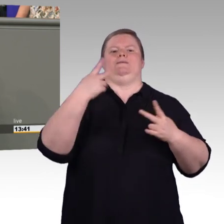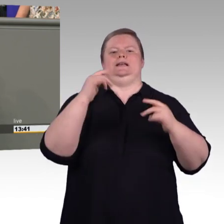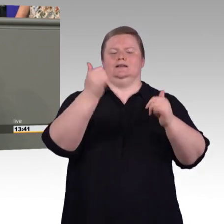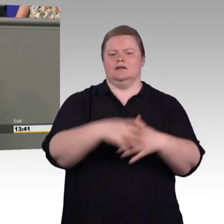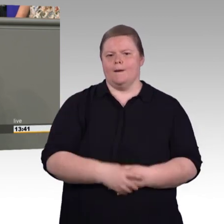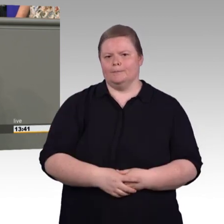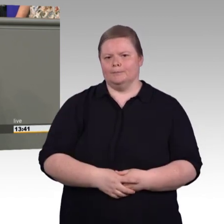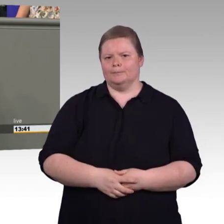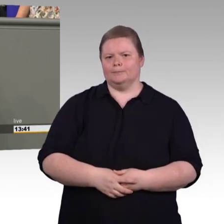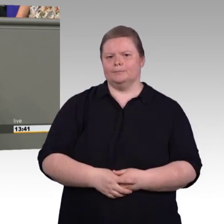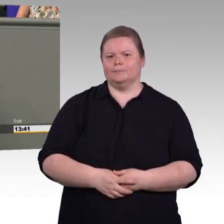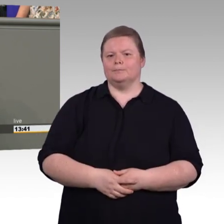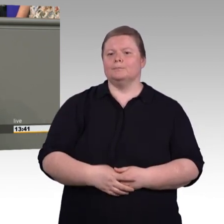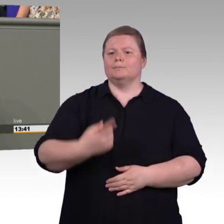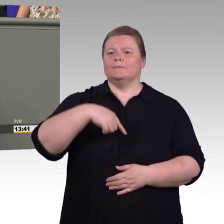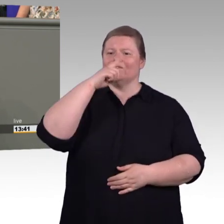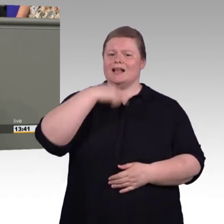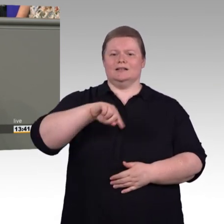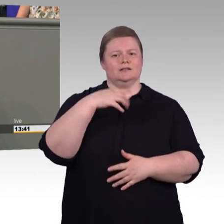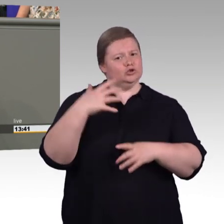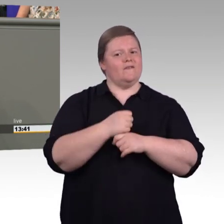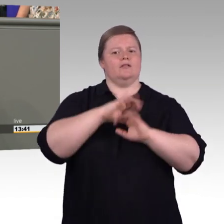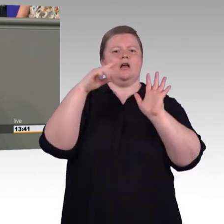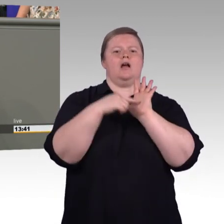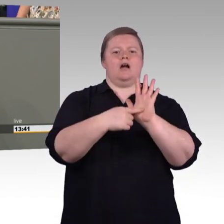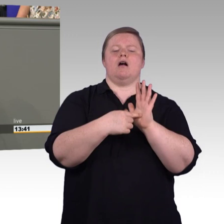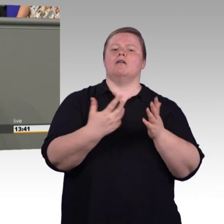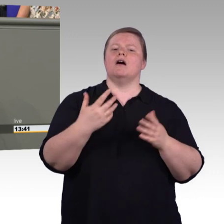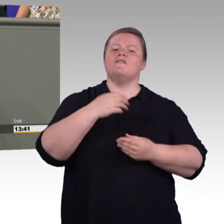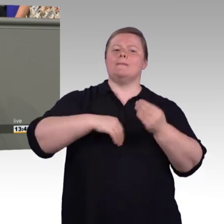auch durch eine Änderung im Grundgesetz deutlich zum Ausdruck bringen,